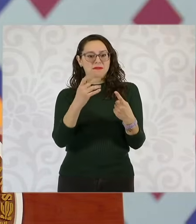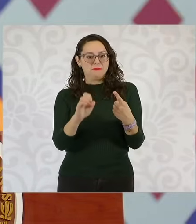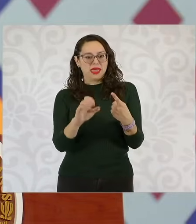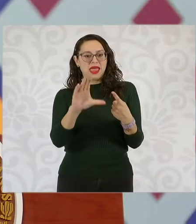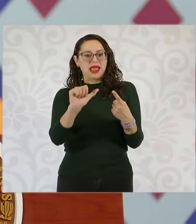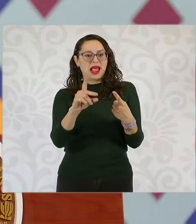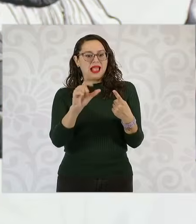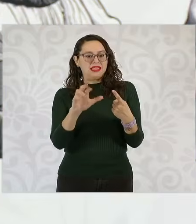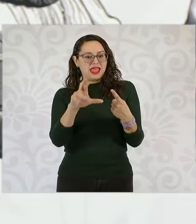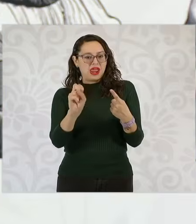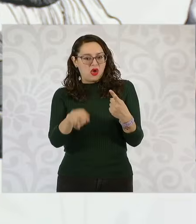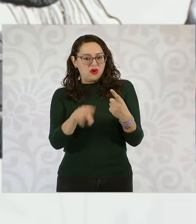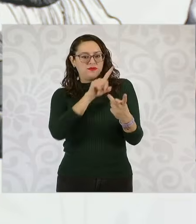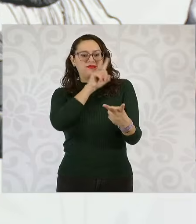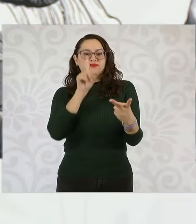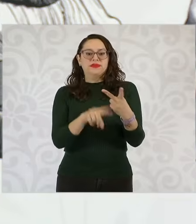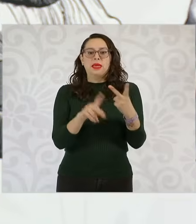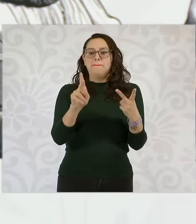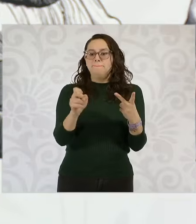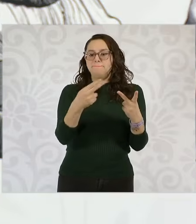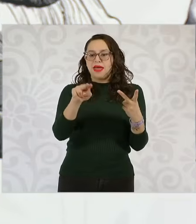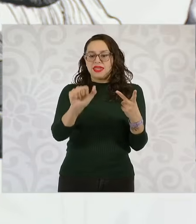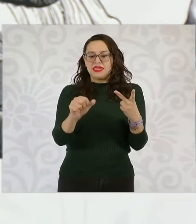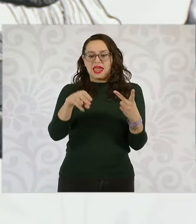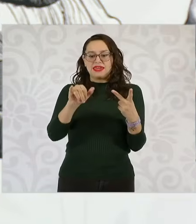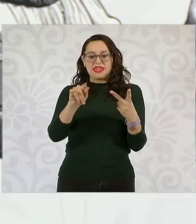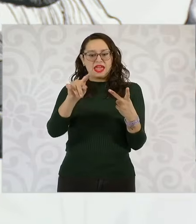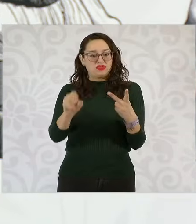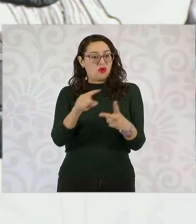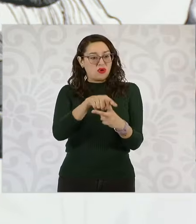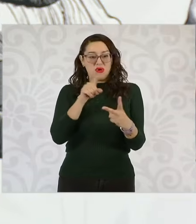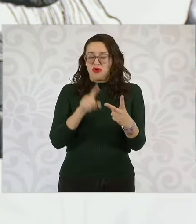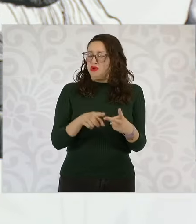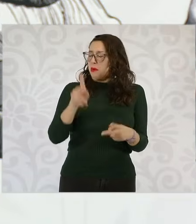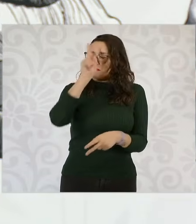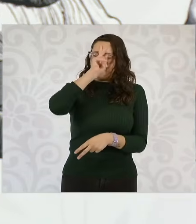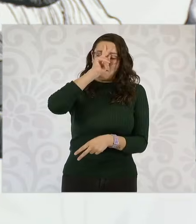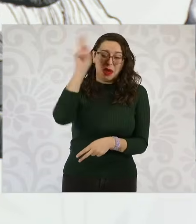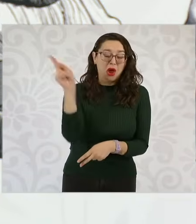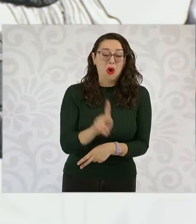más aumentó el precio de la gasolina Qué estamos haciendo ahora que es importante